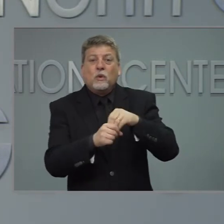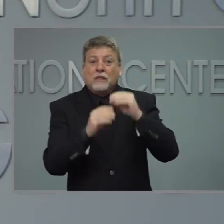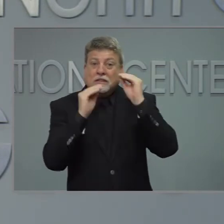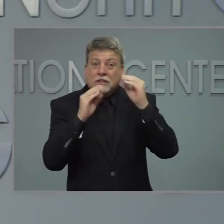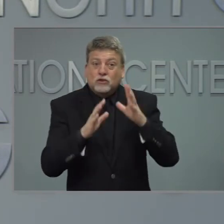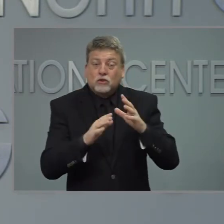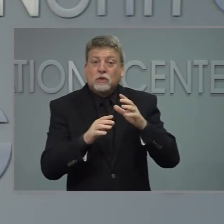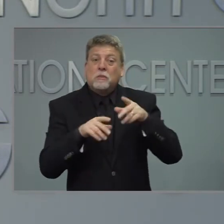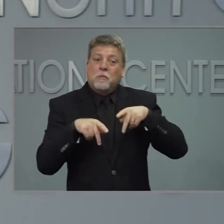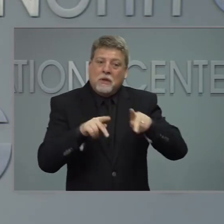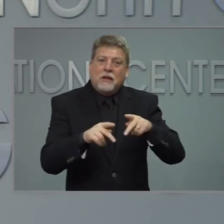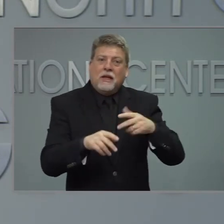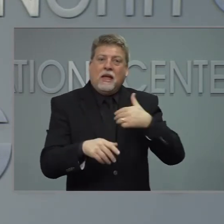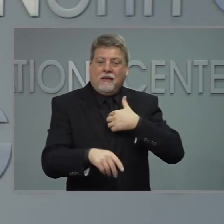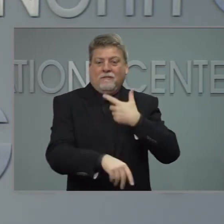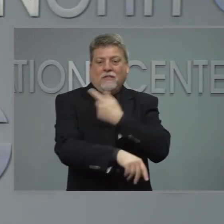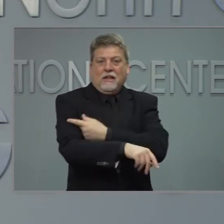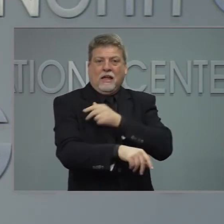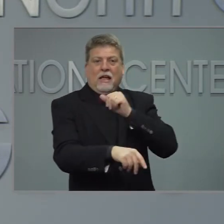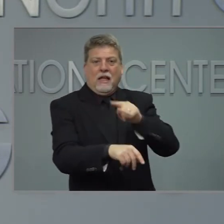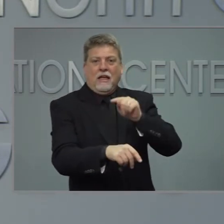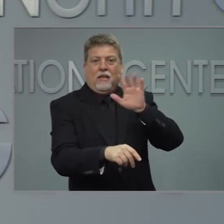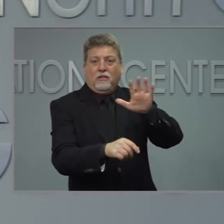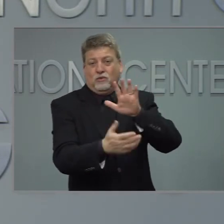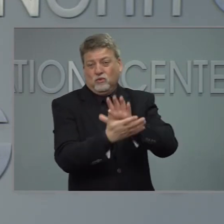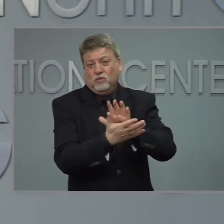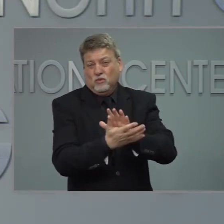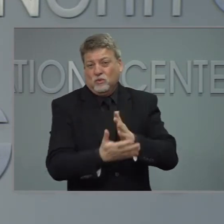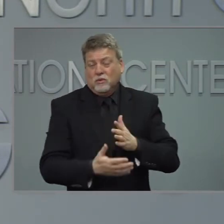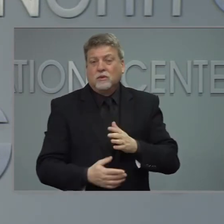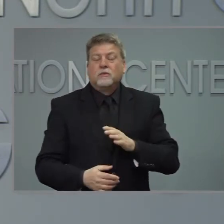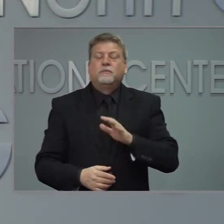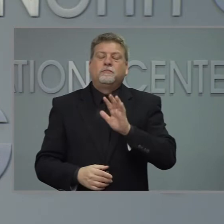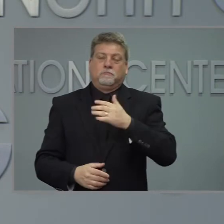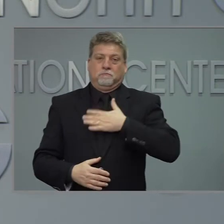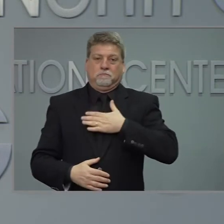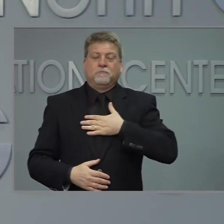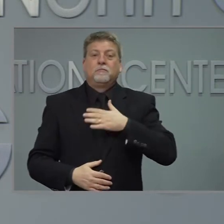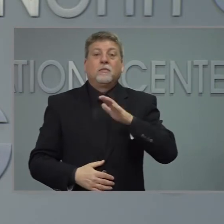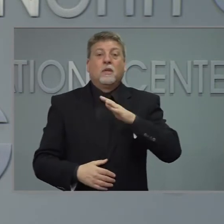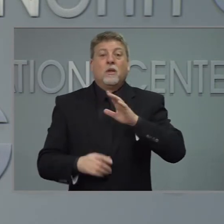Si hay alguna otra cosa que que vayan para poder vacunar a los maestros en los recintos